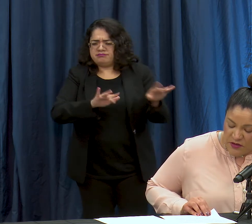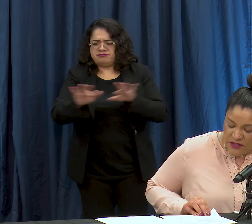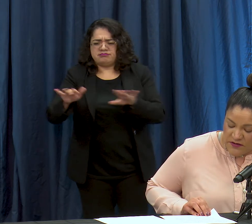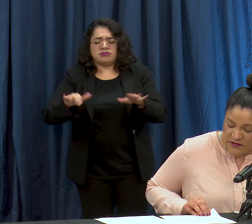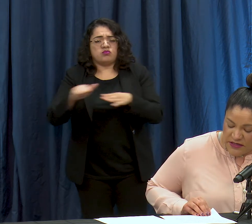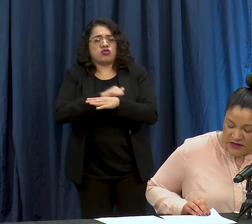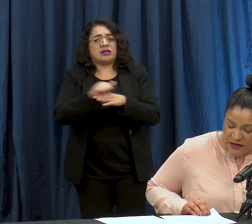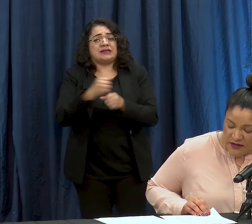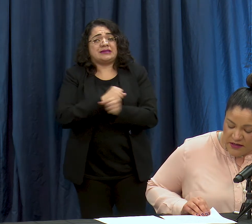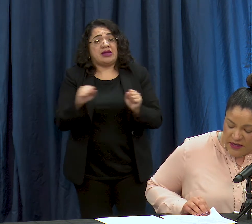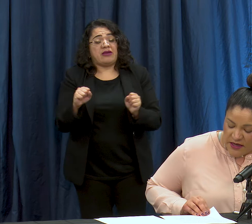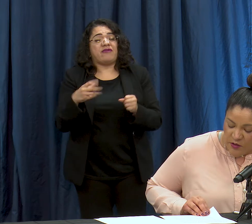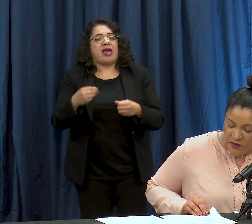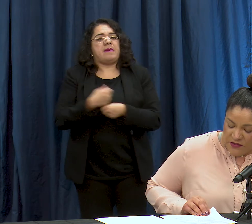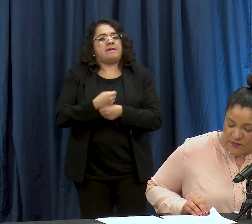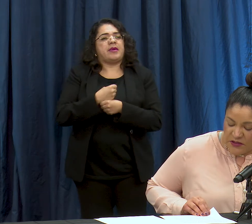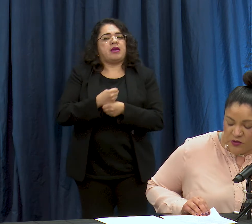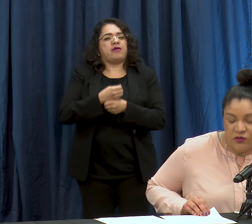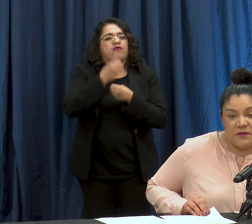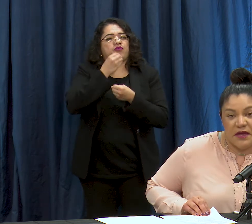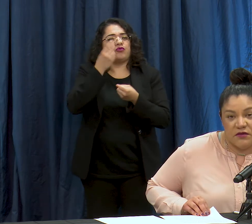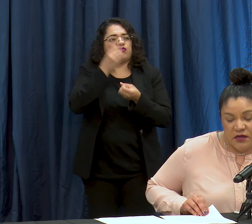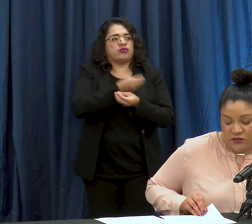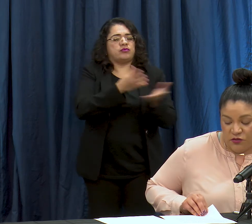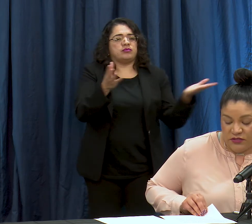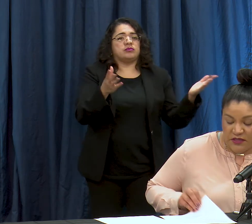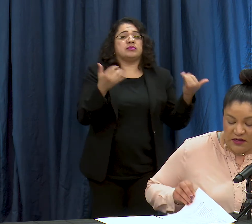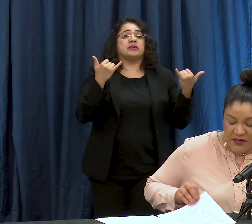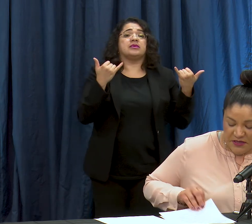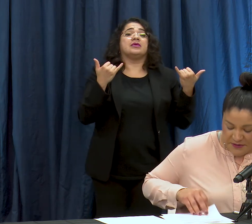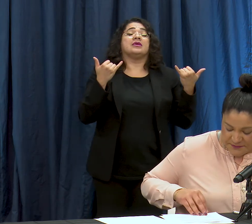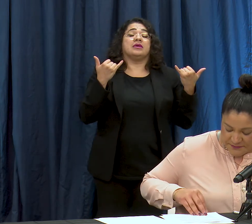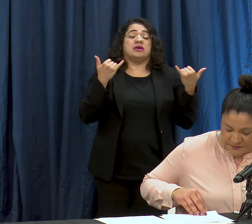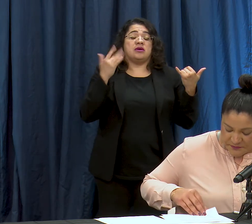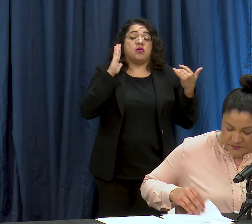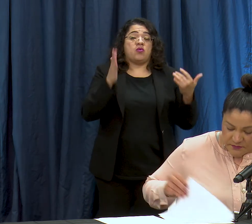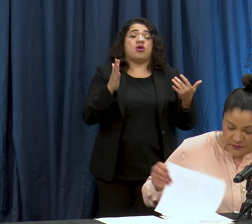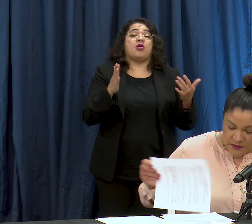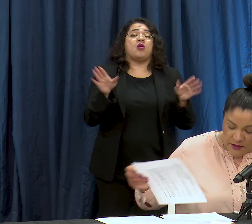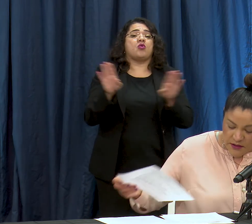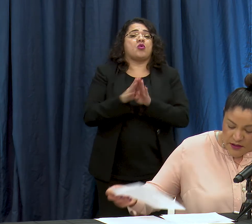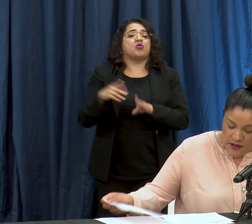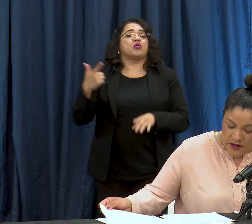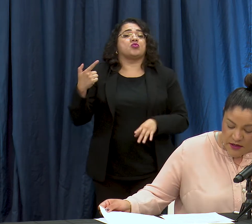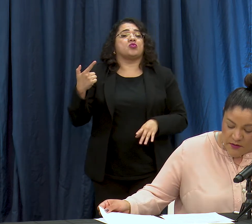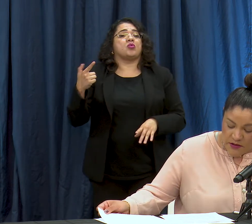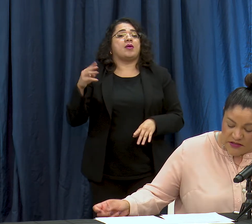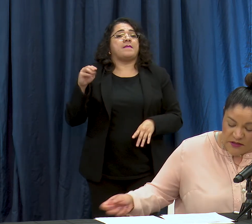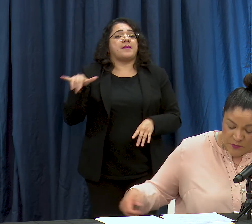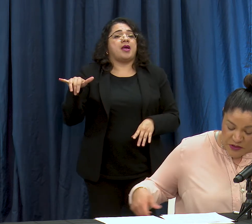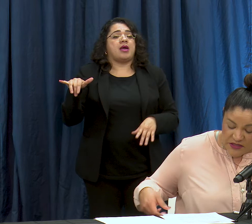yer era el jueves Bentiu no de mayo a las doce de la mañana la si puede